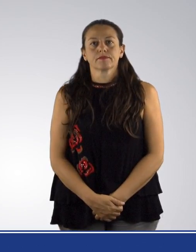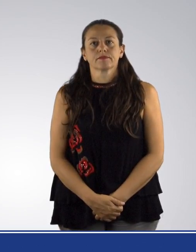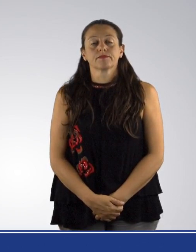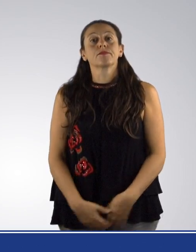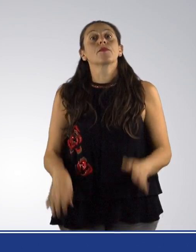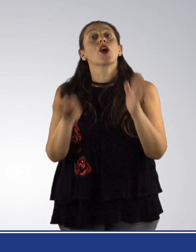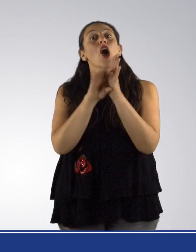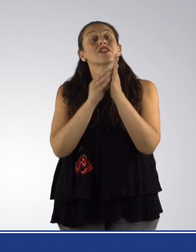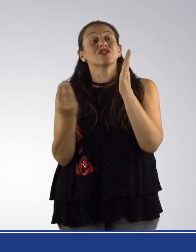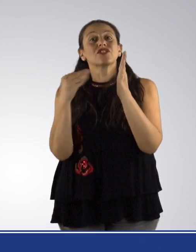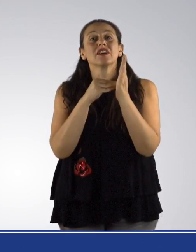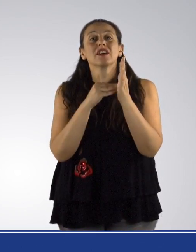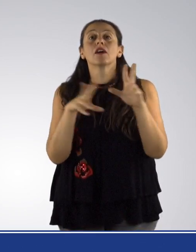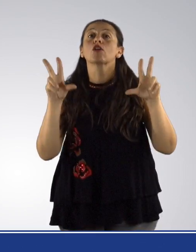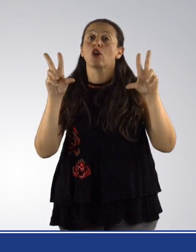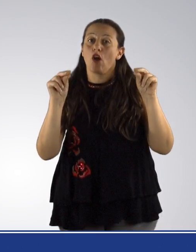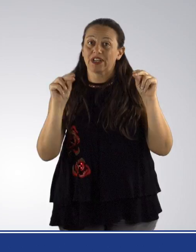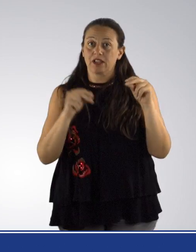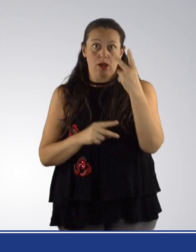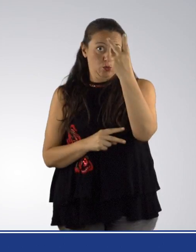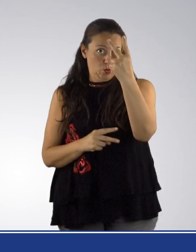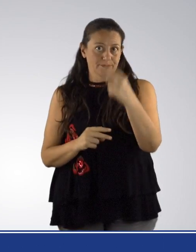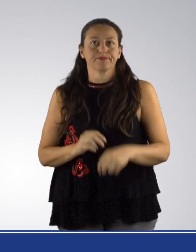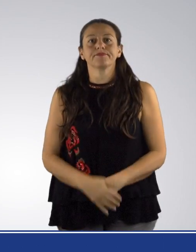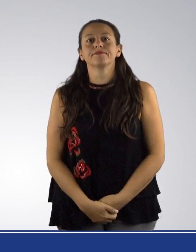Novità in arrivo e sono due